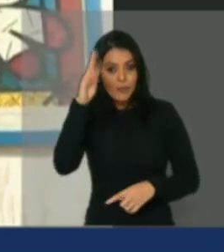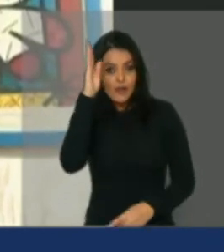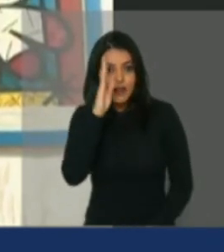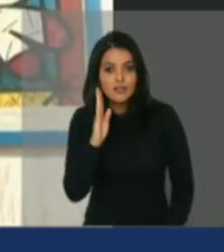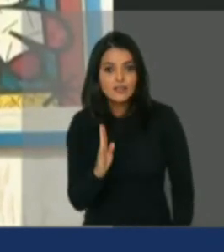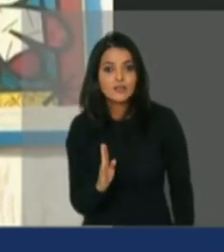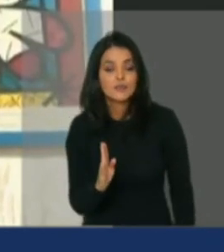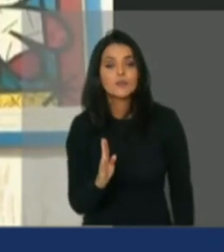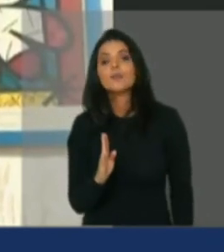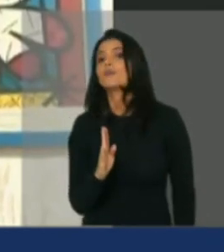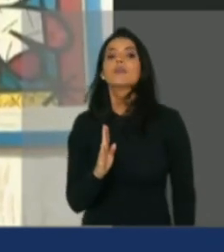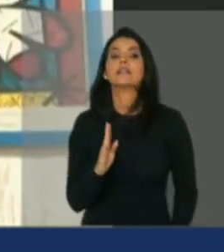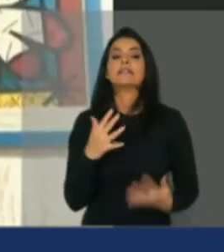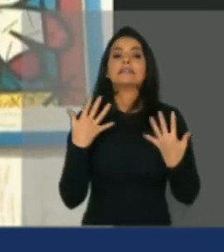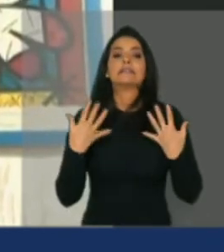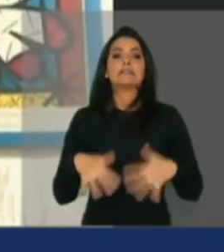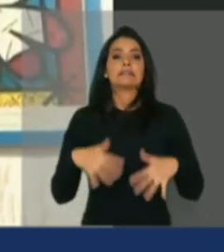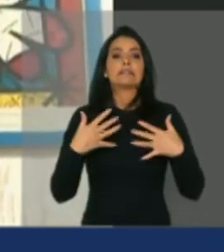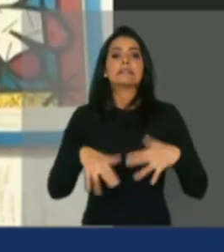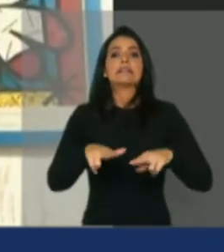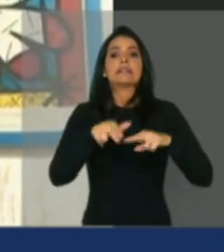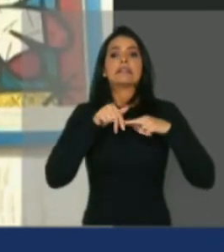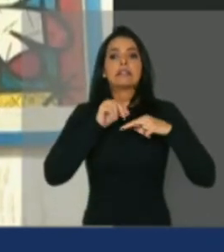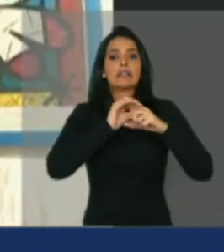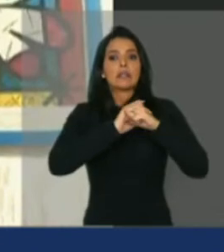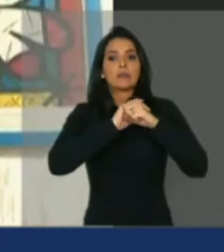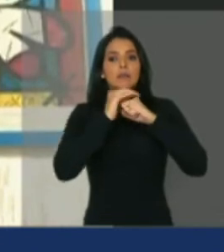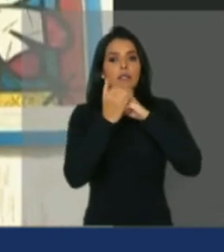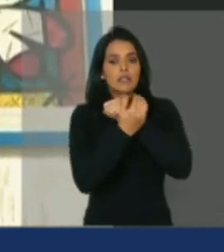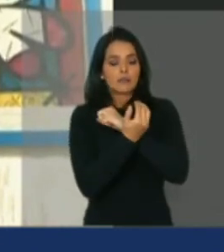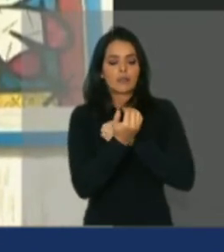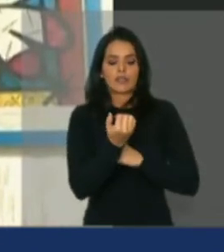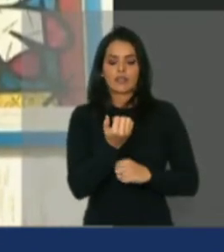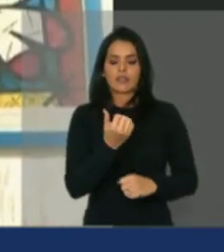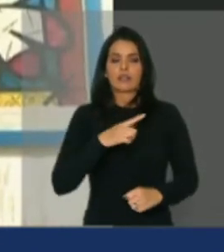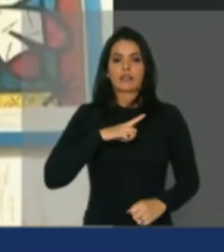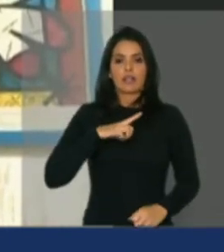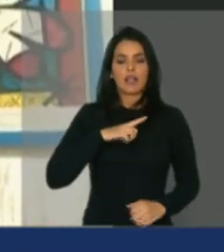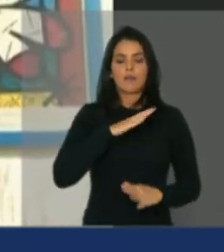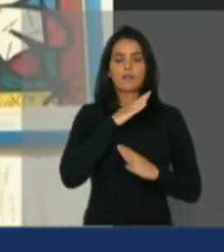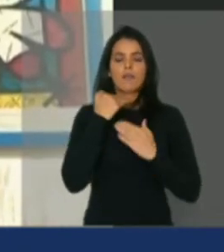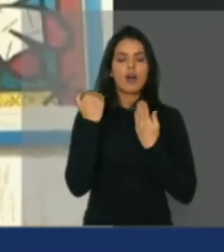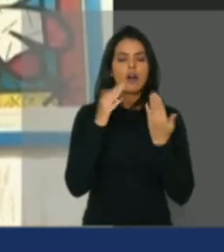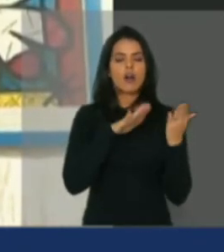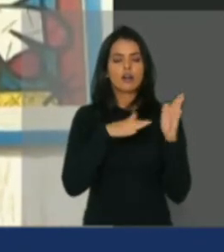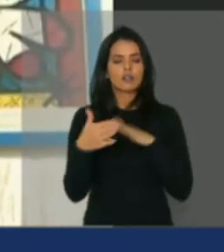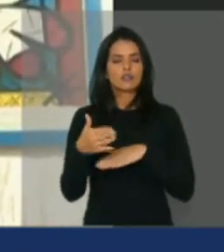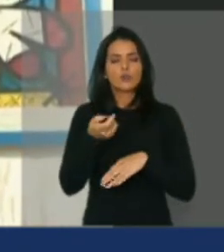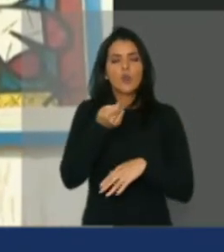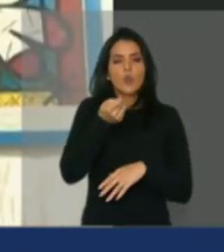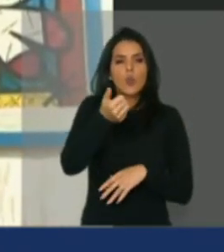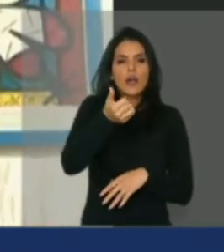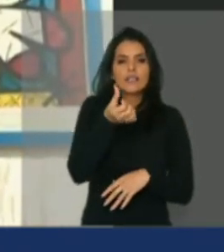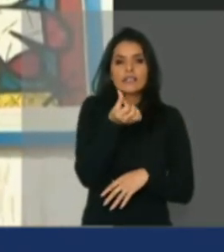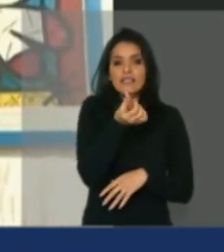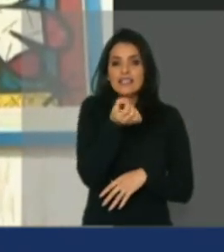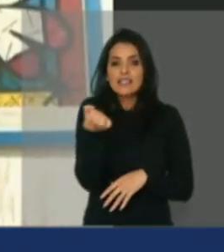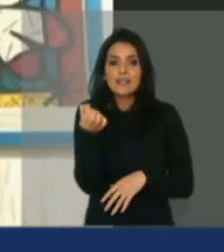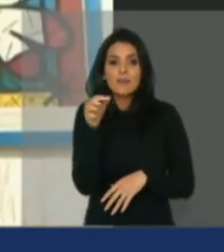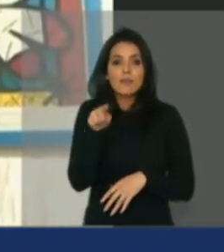SITUAÇÃO MUITO DIFÍCIL O BRASIL COM ESTA CRISE DA PANDEMIA QUE TEM CEIFADO AÍ A VIDA DE QUASE 600 MIL PESSOAS, BRASILEIRAS E BRASILEIROS, QUE